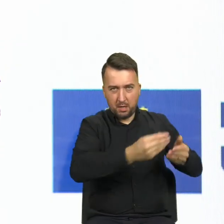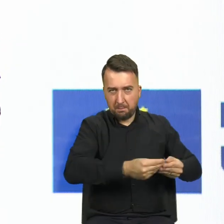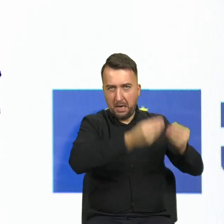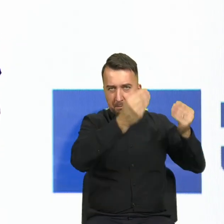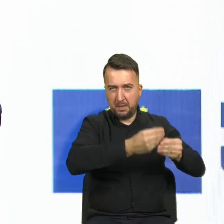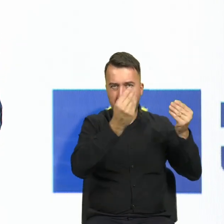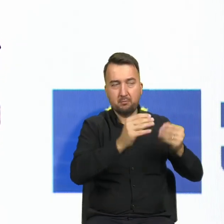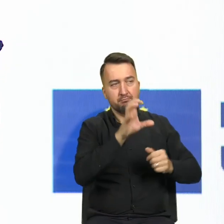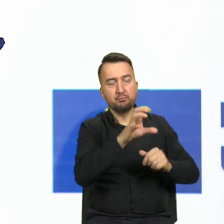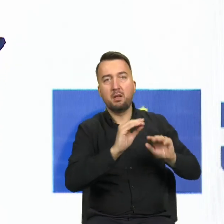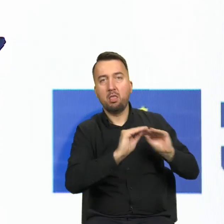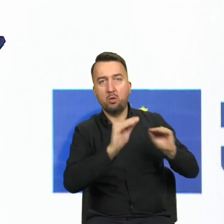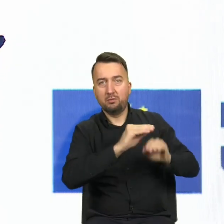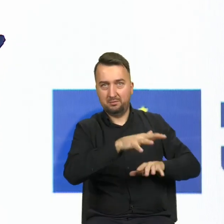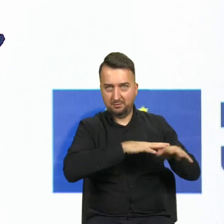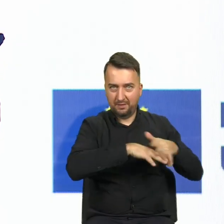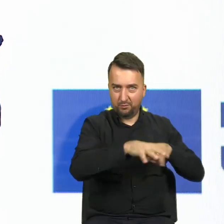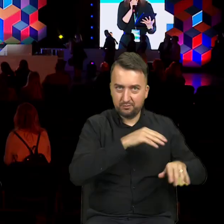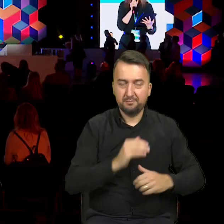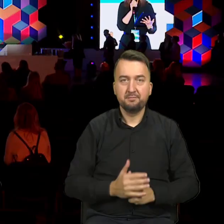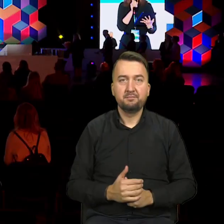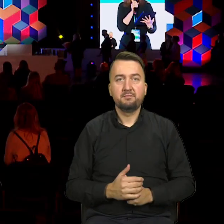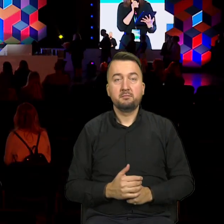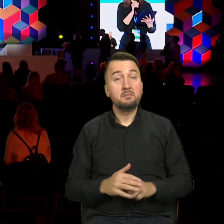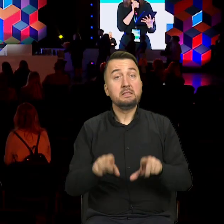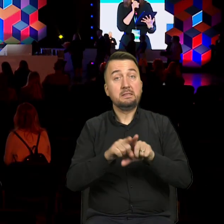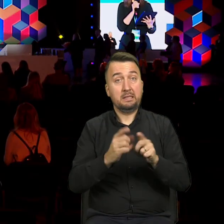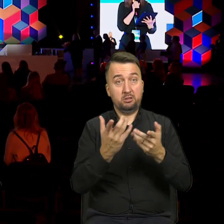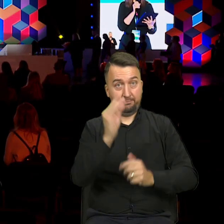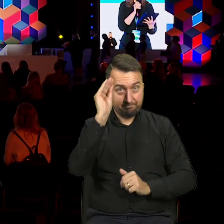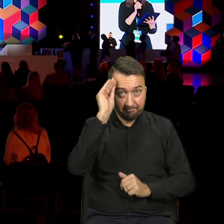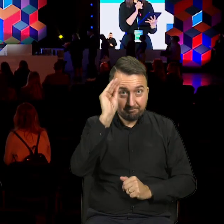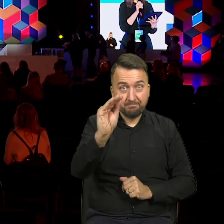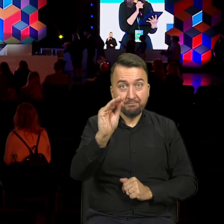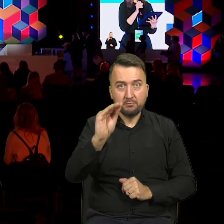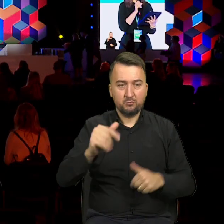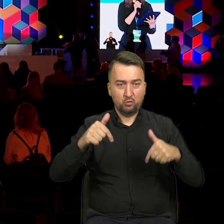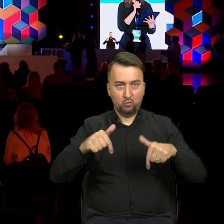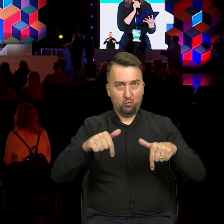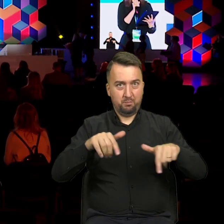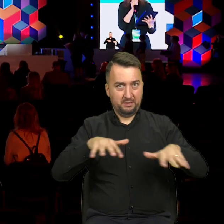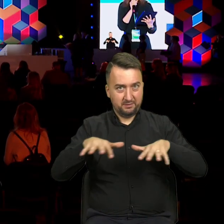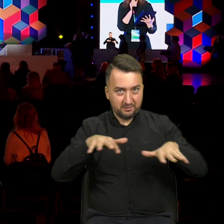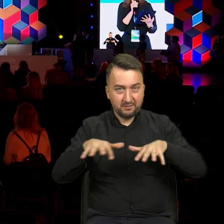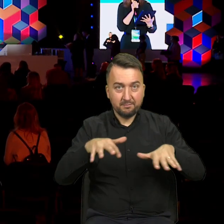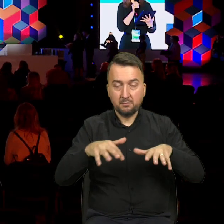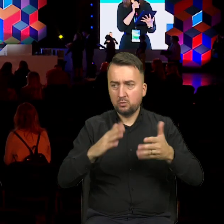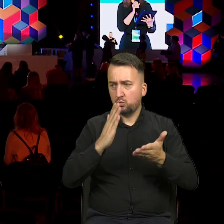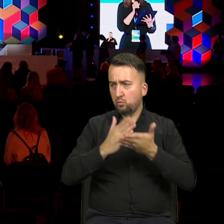Po pierwsze, dziękuję bardzo organizatorom za zaproszenie na to wspaniałe wydarzenie. Dzięki temu mogłem oglądać z bliska nie tylko forum,